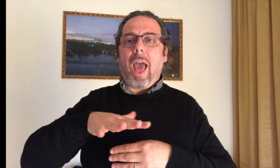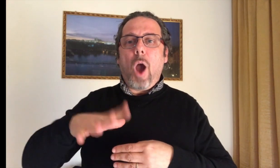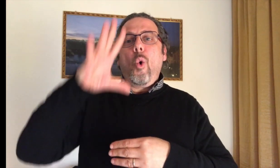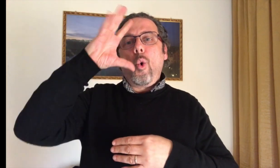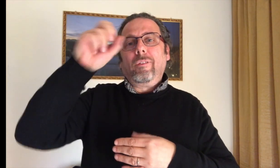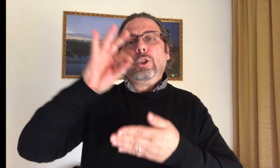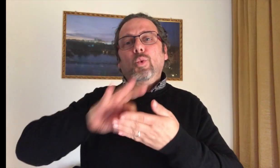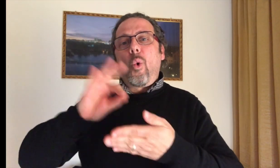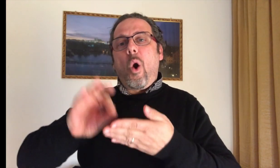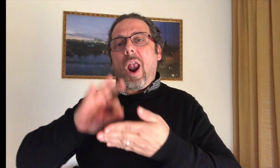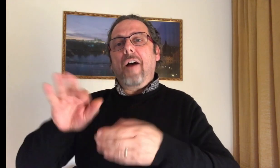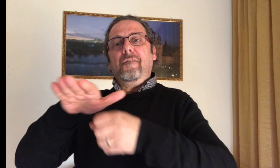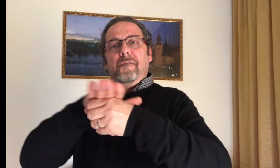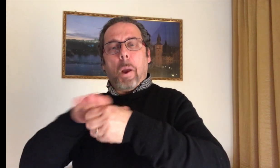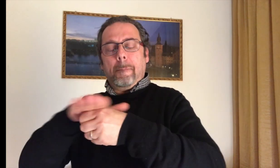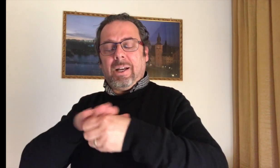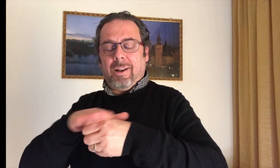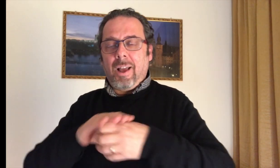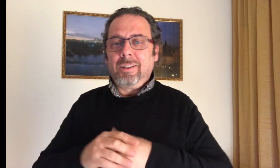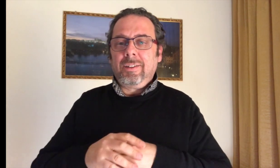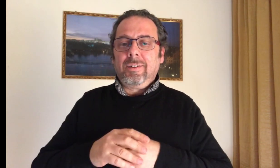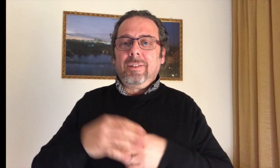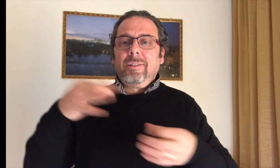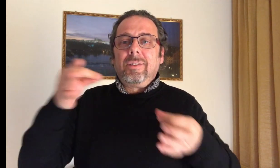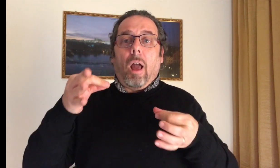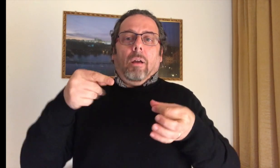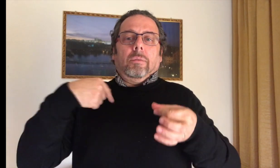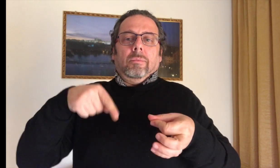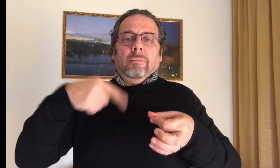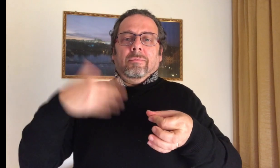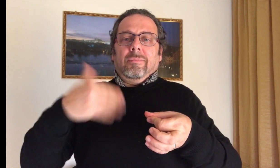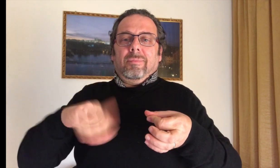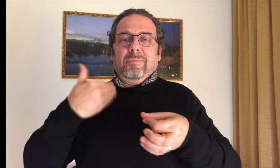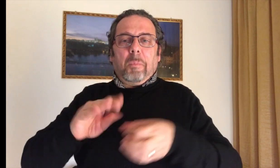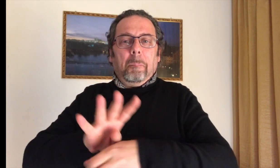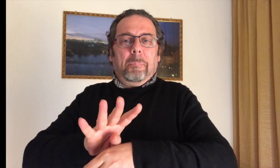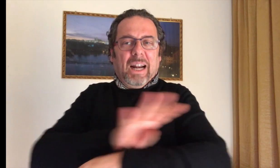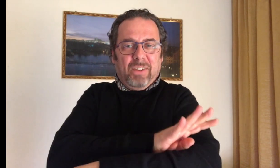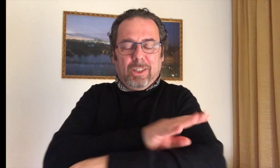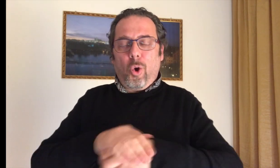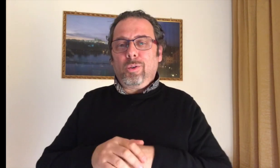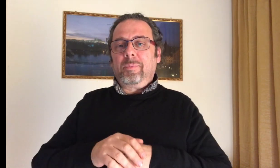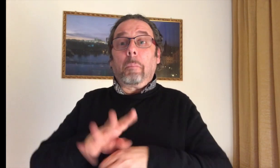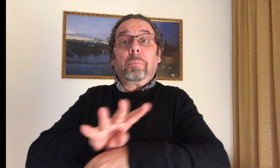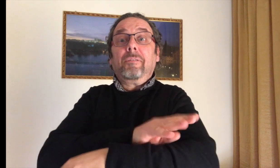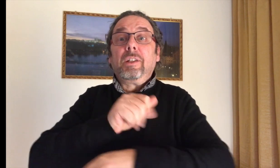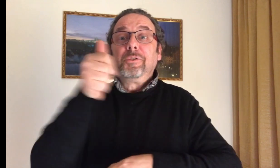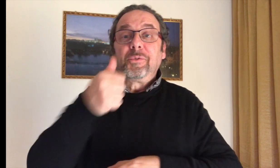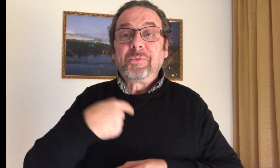l’area Università, Scuola e Famiglia! Con la ricezione di questa lettera mi è venuta la pelle d’oca…solo a me?